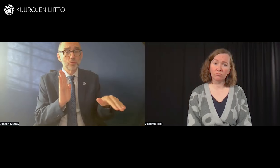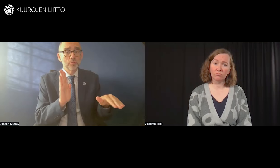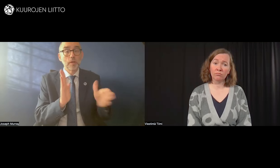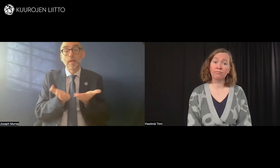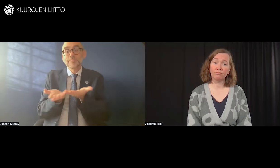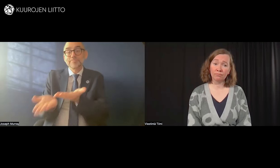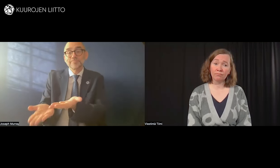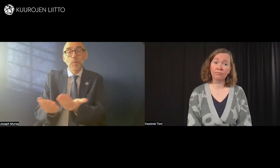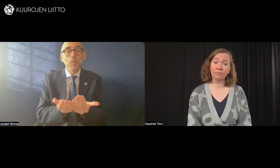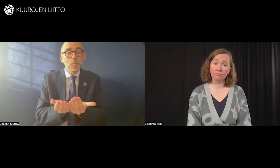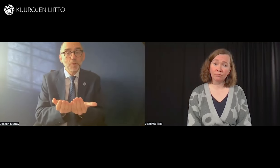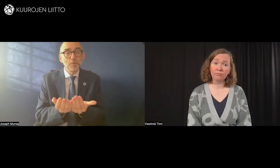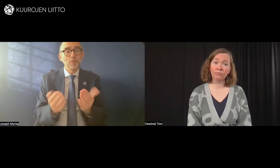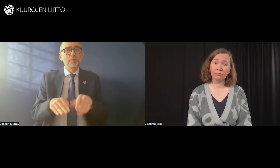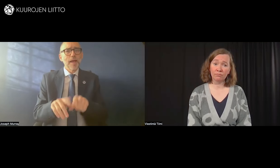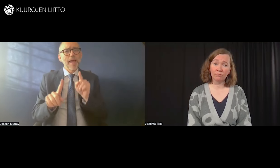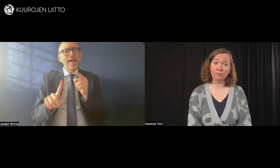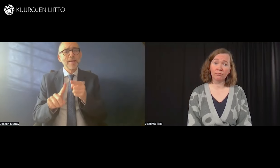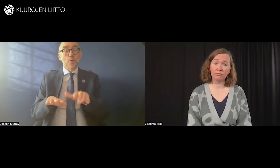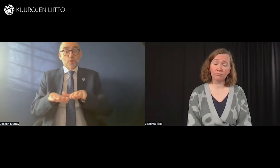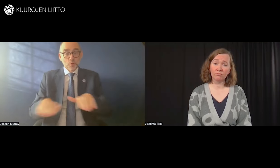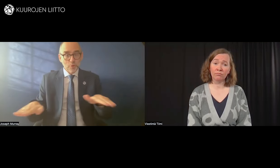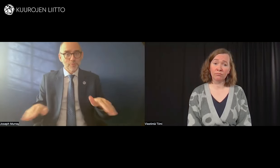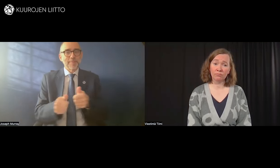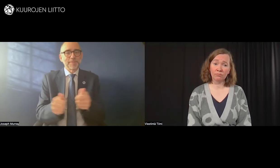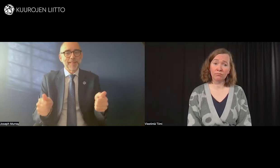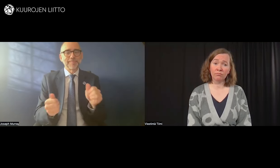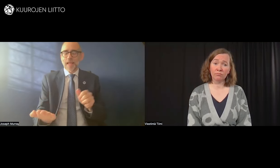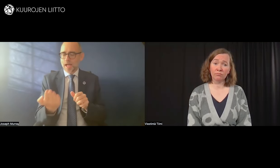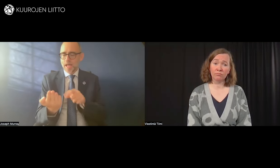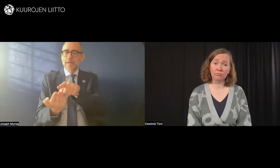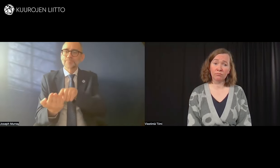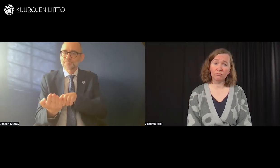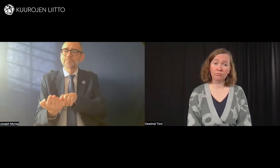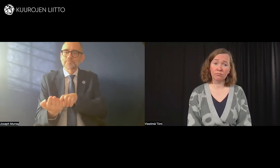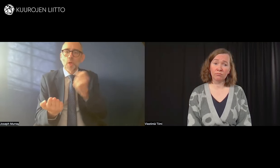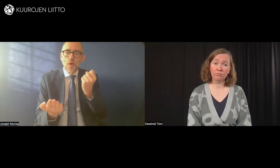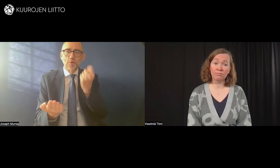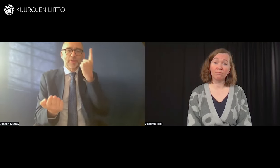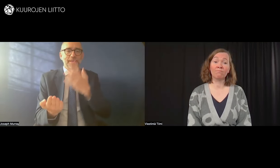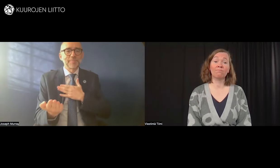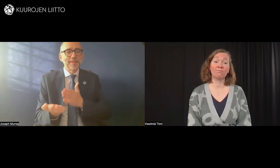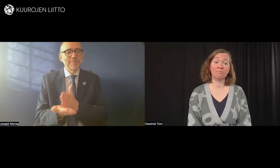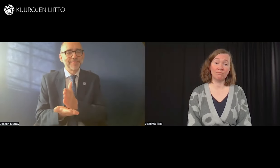Jakakaa niitä kouluissa, jotta lapset voisivat lukea ne itse ja ymmärtää oikeutensa.